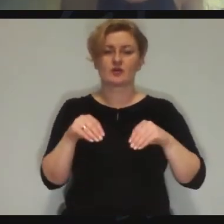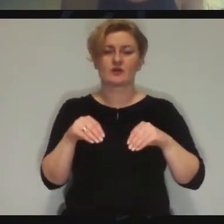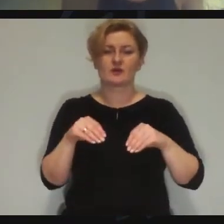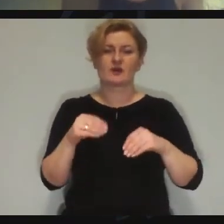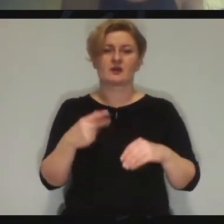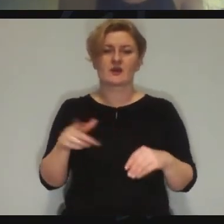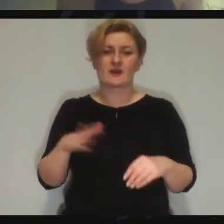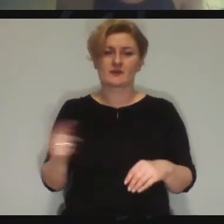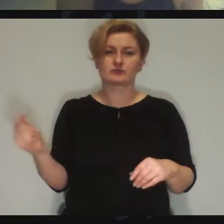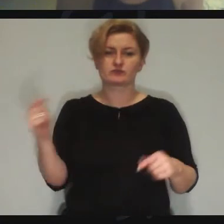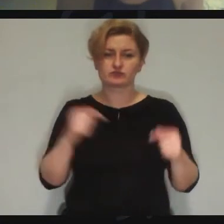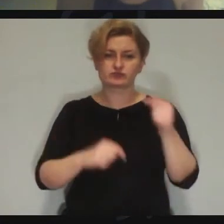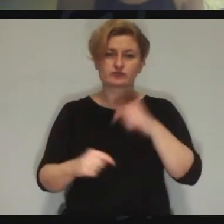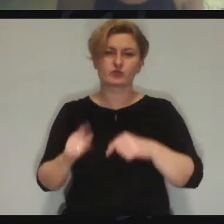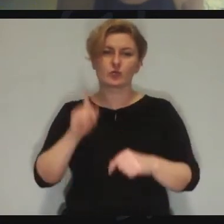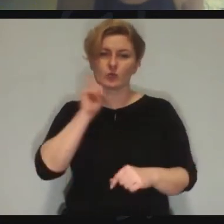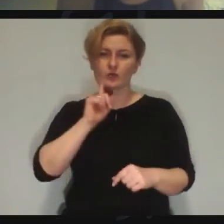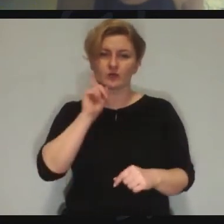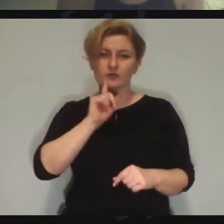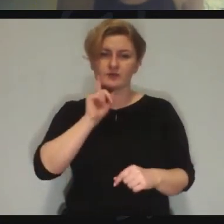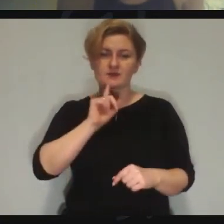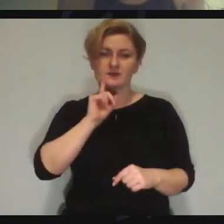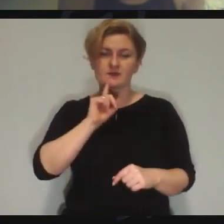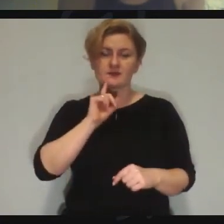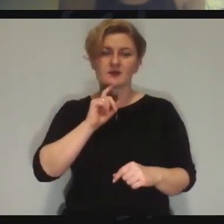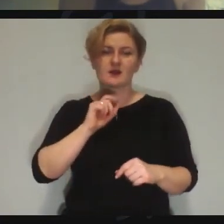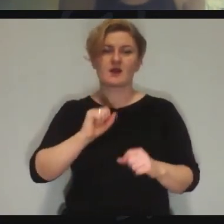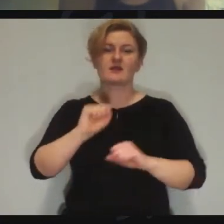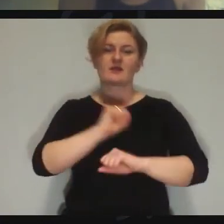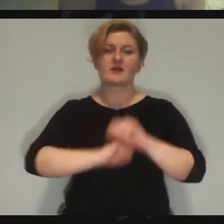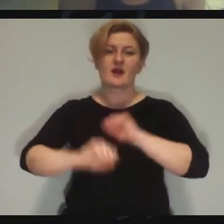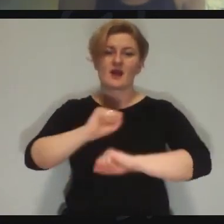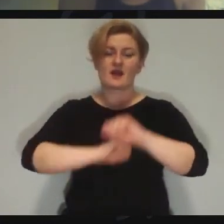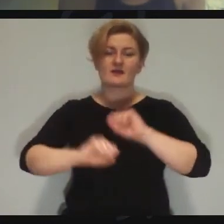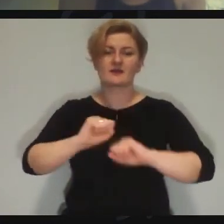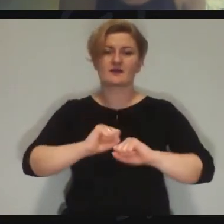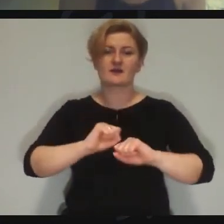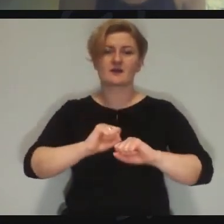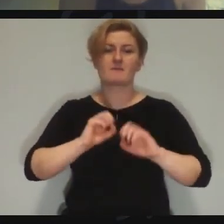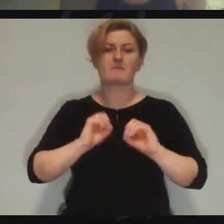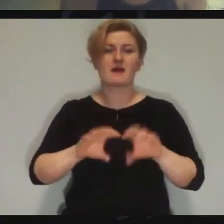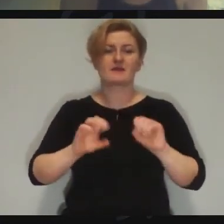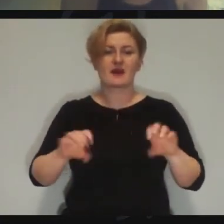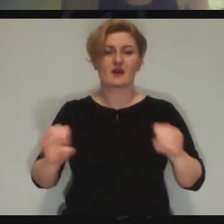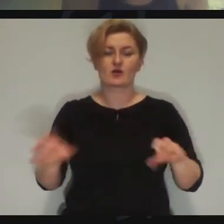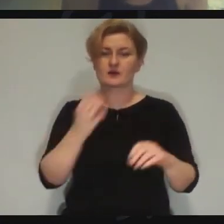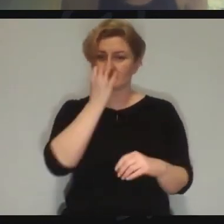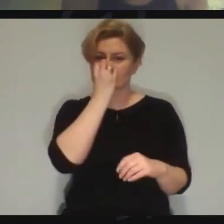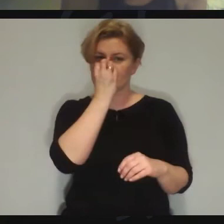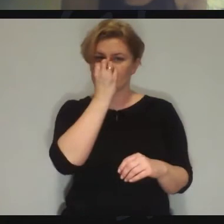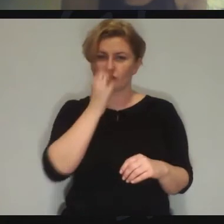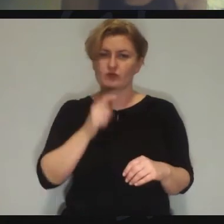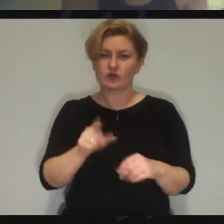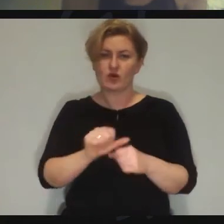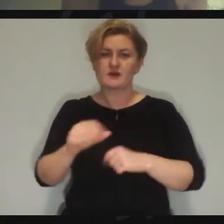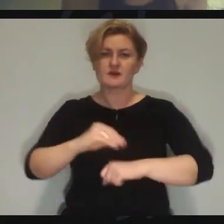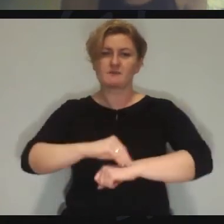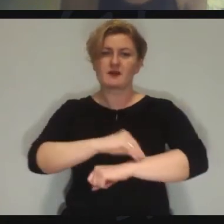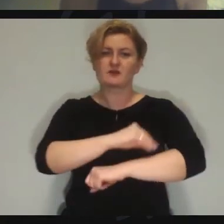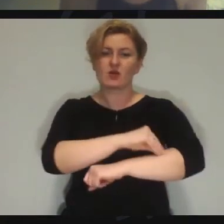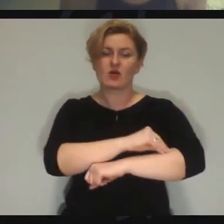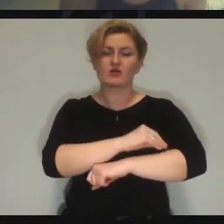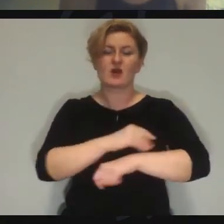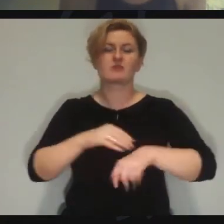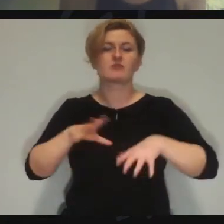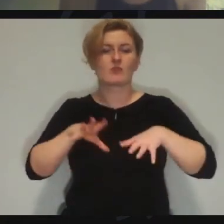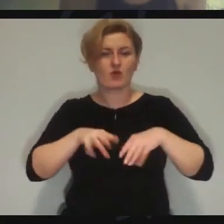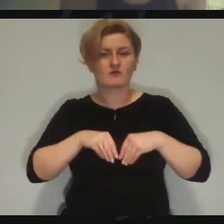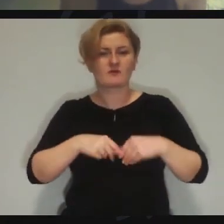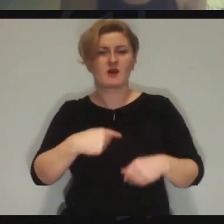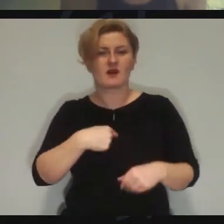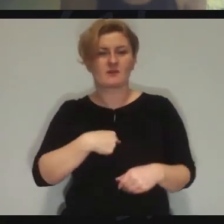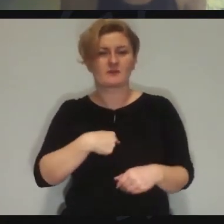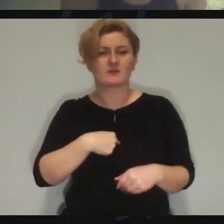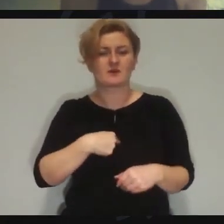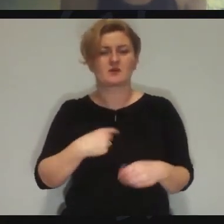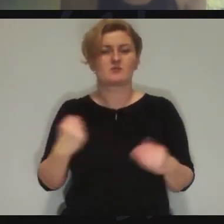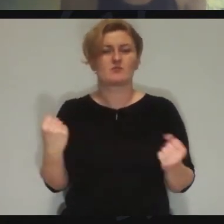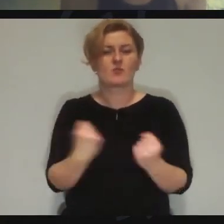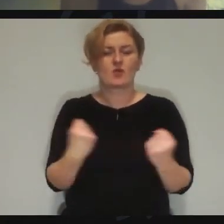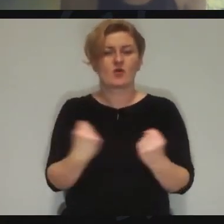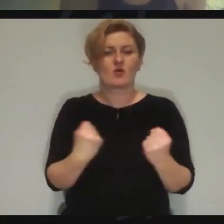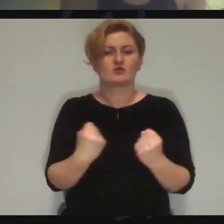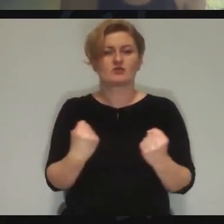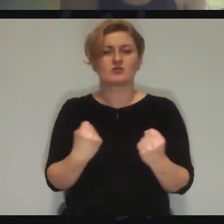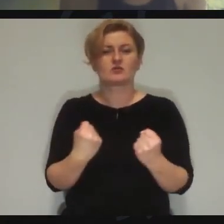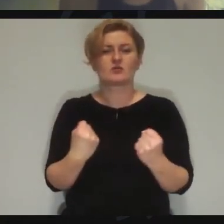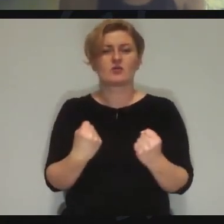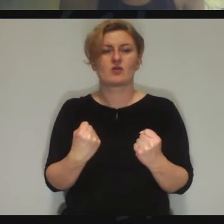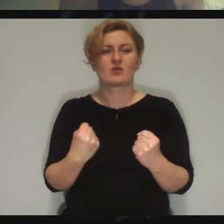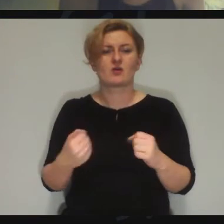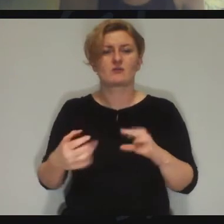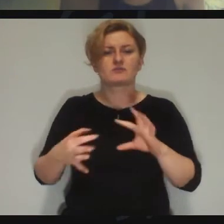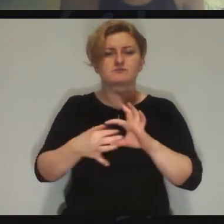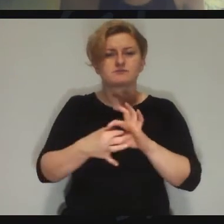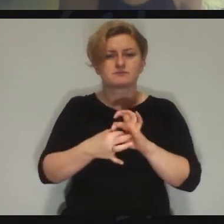Dla mnie pedagogika cyrku jest taką metodą, która pozwala mi bardzo mocno nawiązać z chłopakami pozytywną relację,